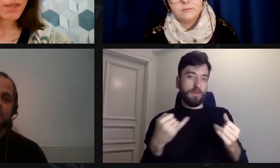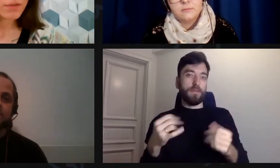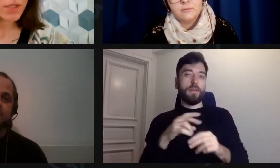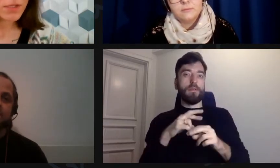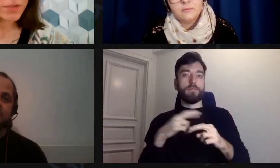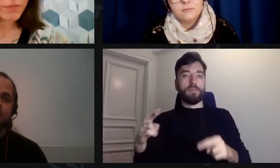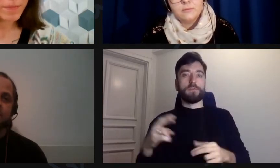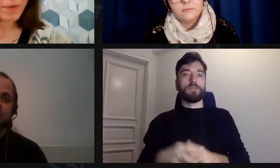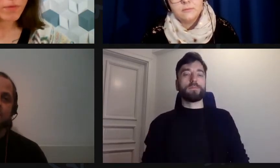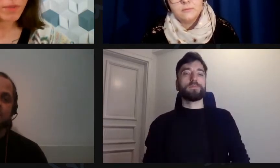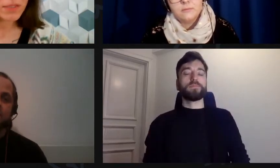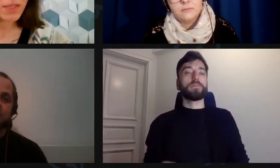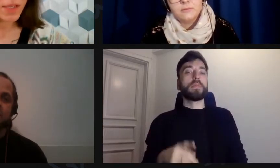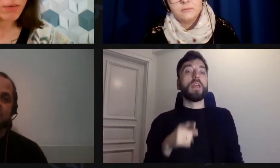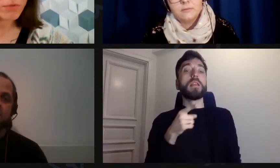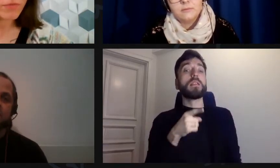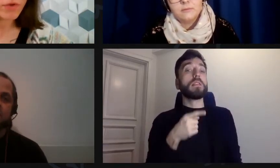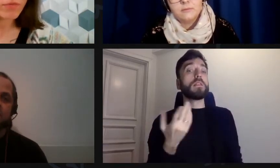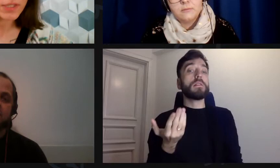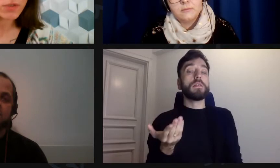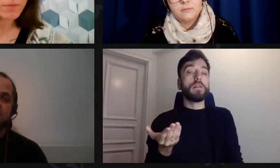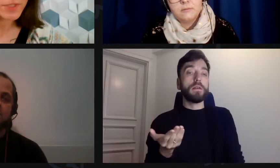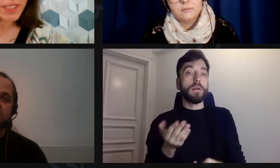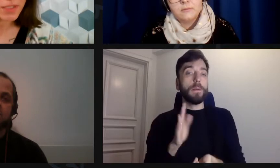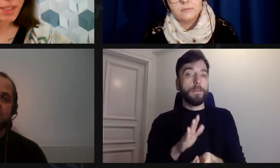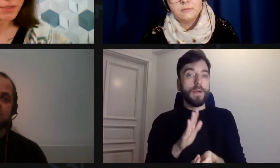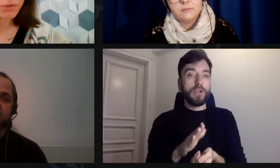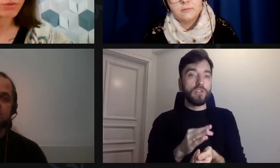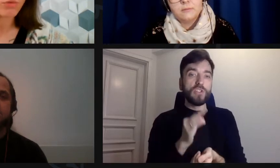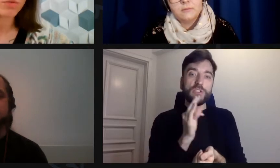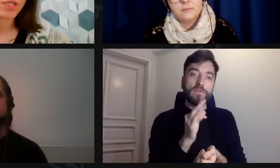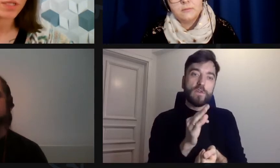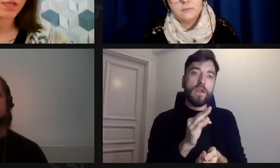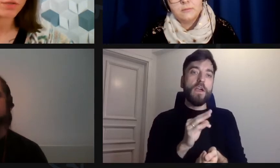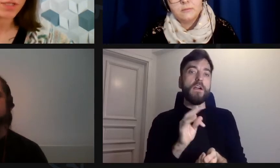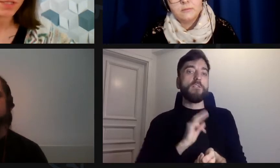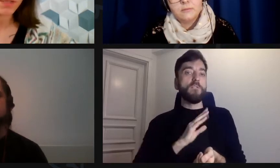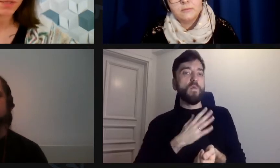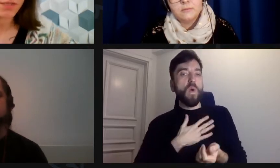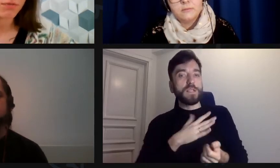Dominika - a czy wy Paweł macie jakąś własną przestrzeń, z której możecie korzystać,